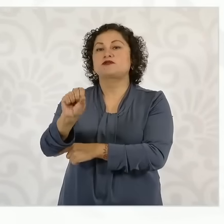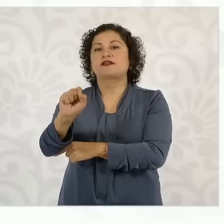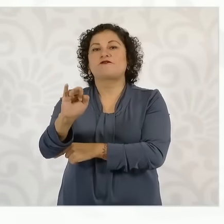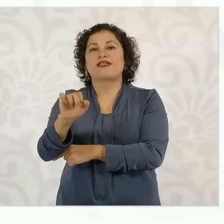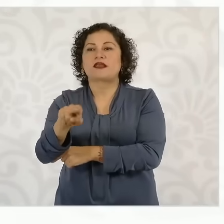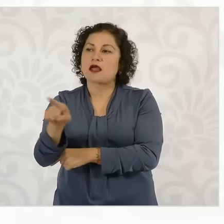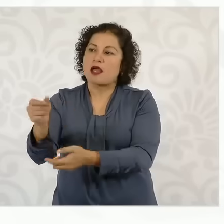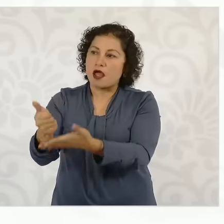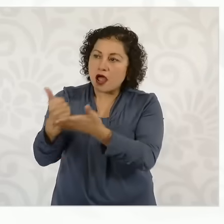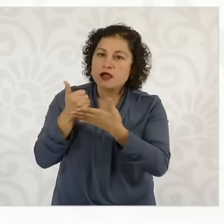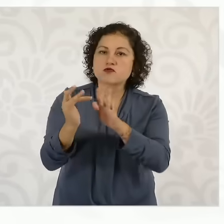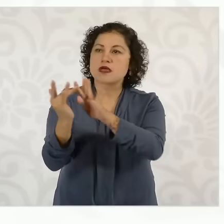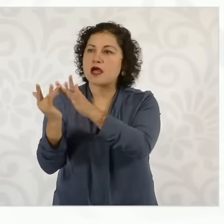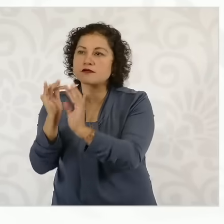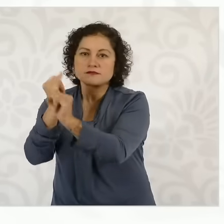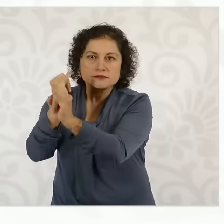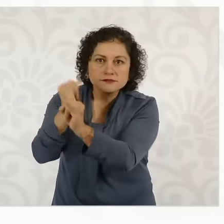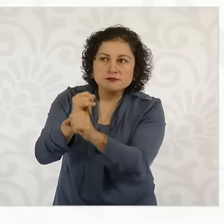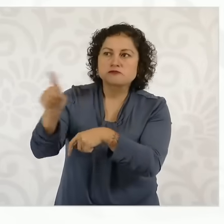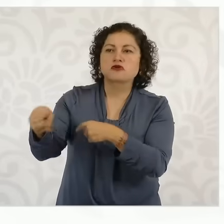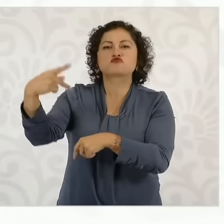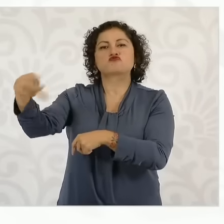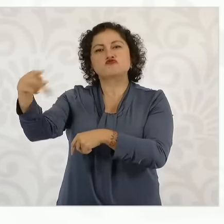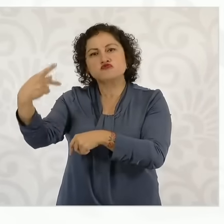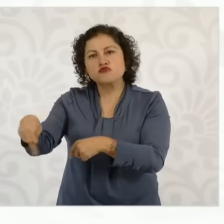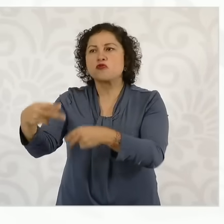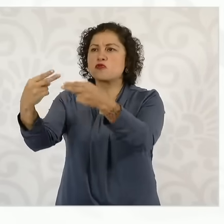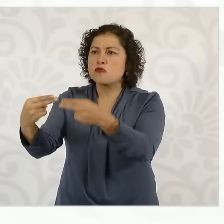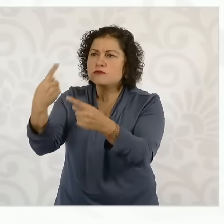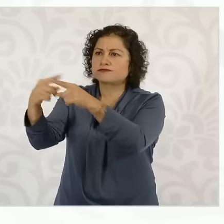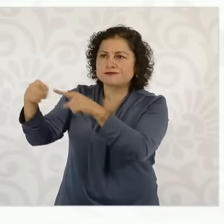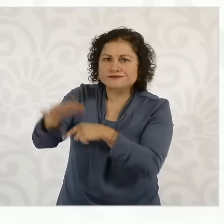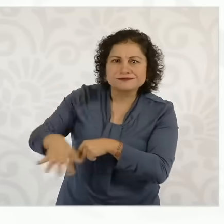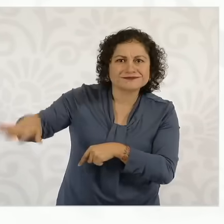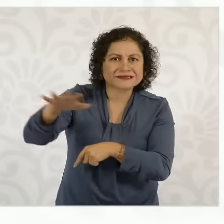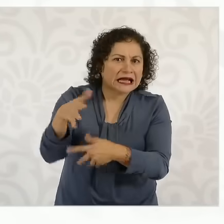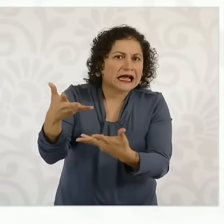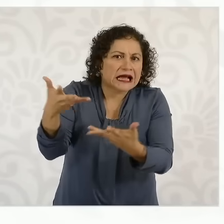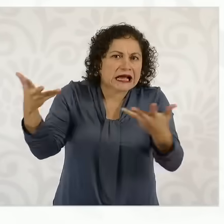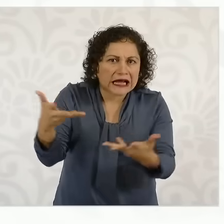a través de su contacto de Punom México, a través de las aplicaciones que nos ha permitido ya